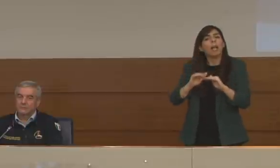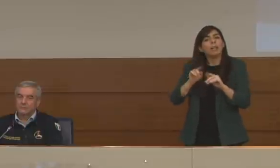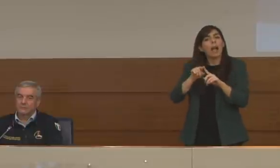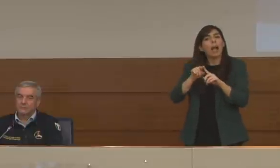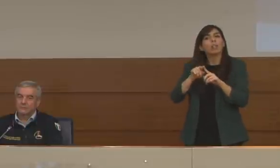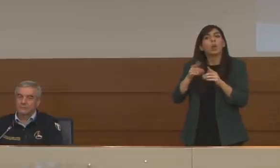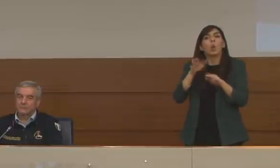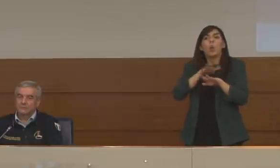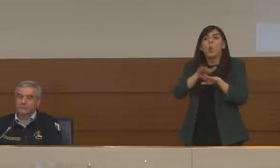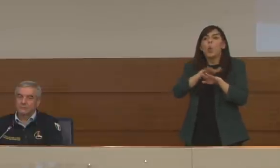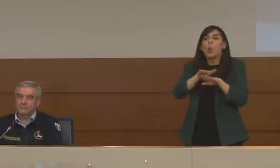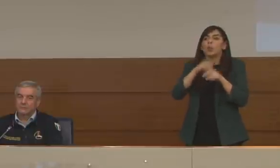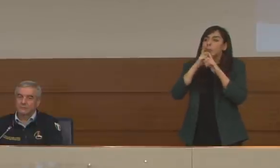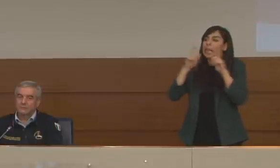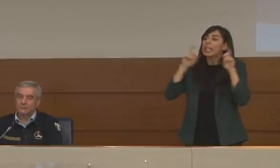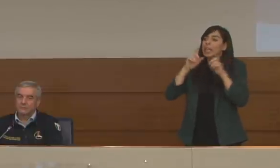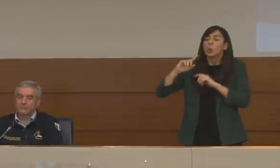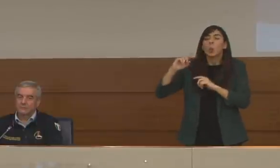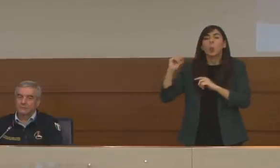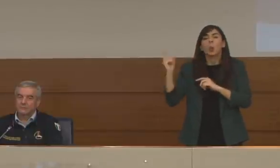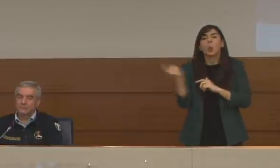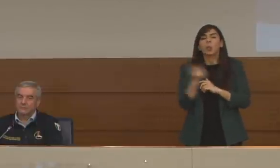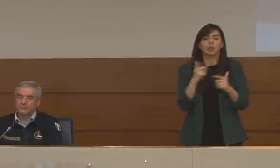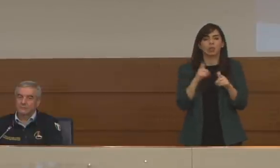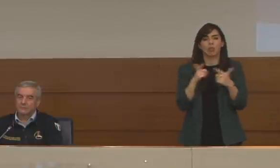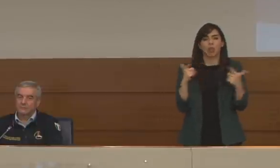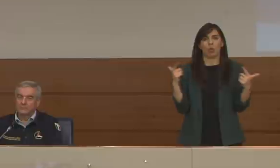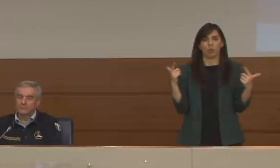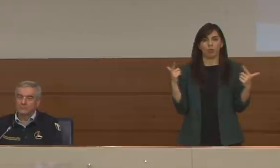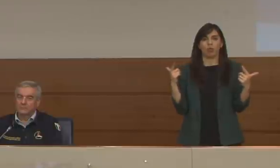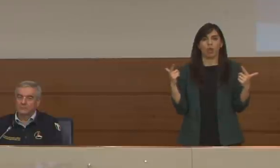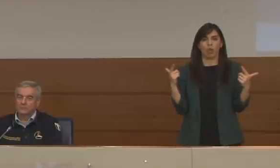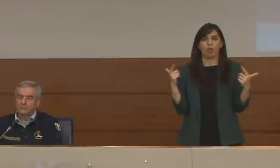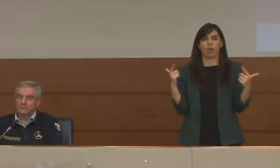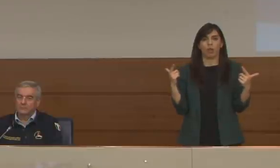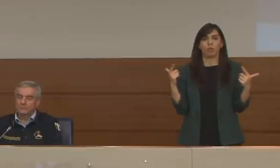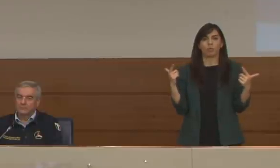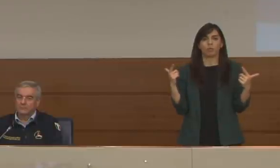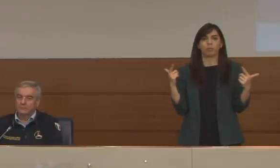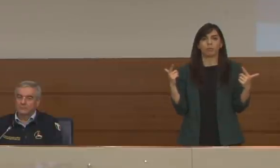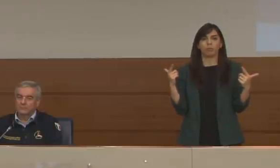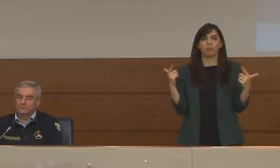universale delle mascherine in nessuno di questi setting.